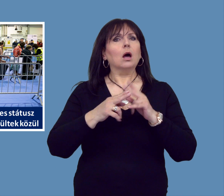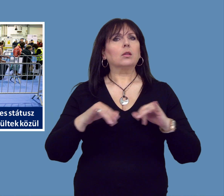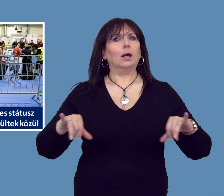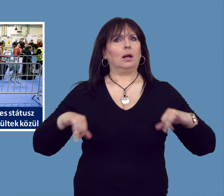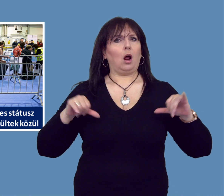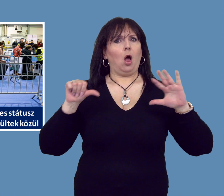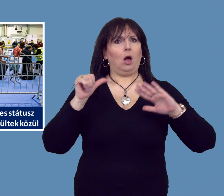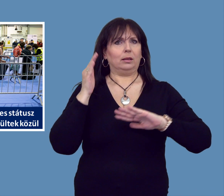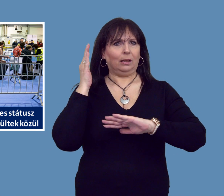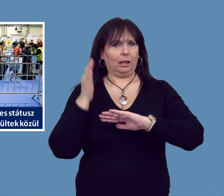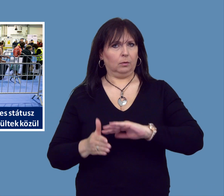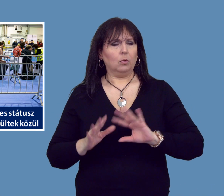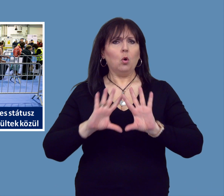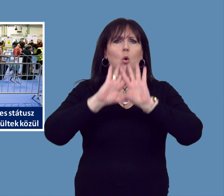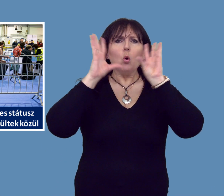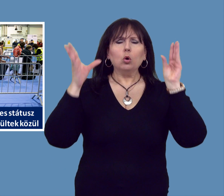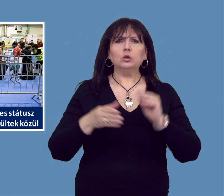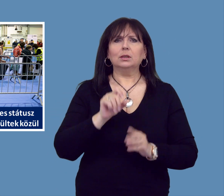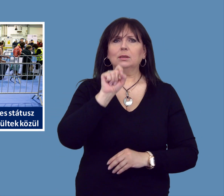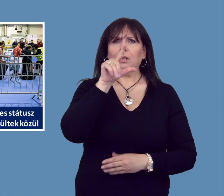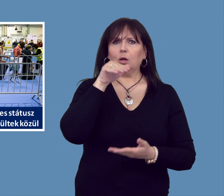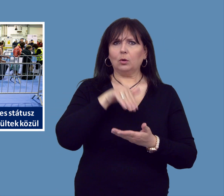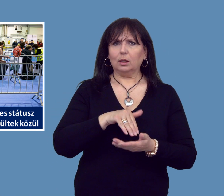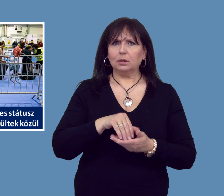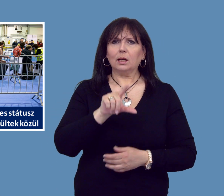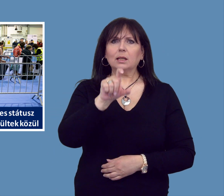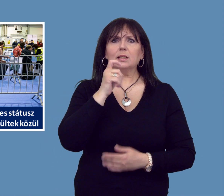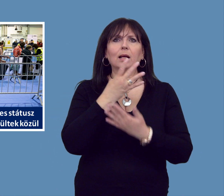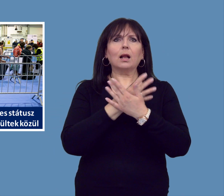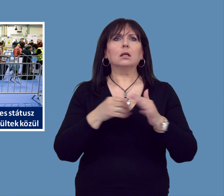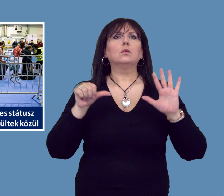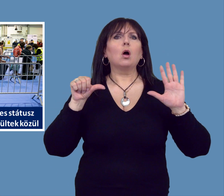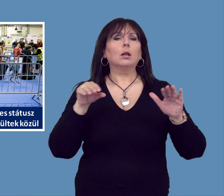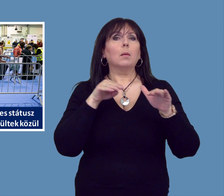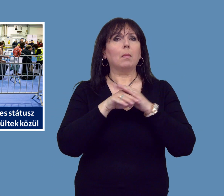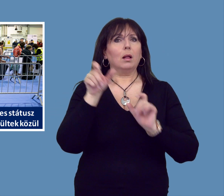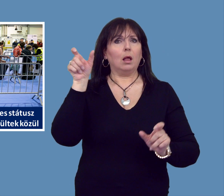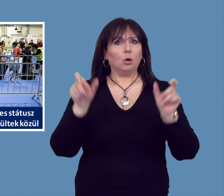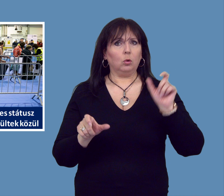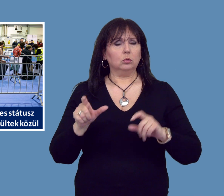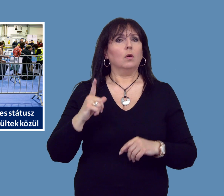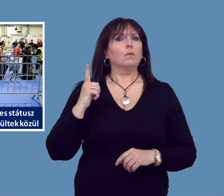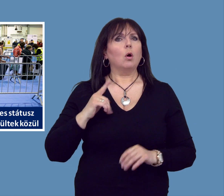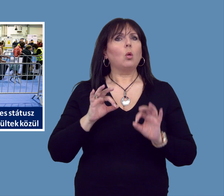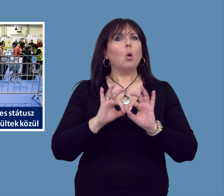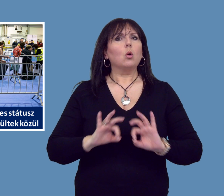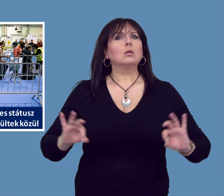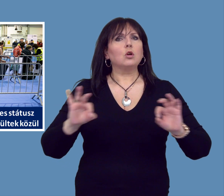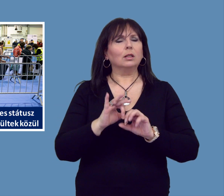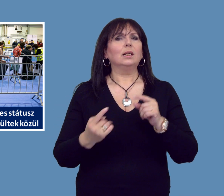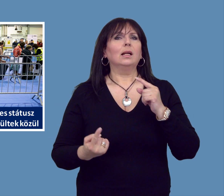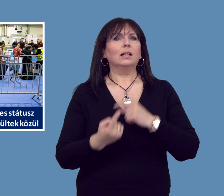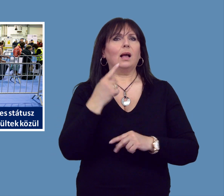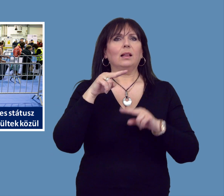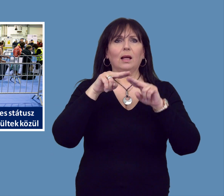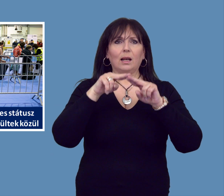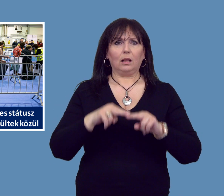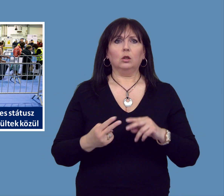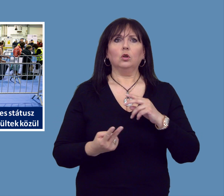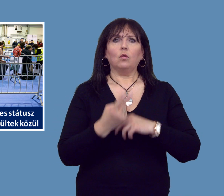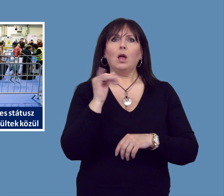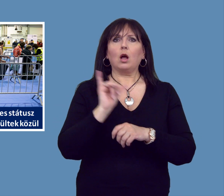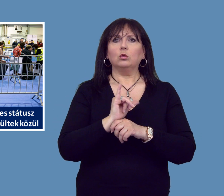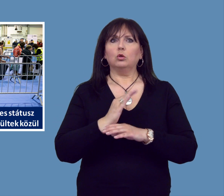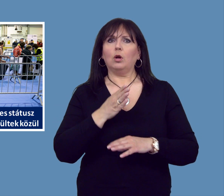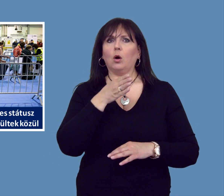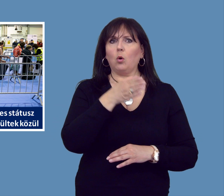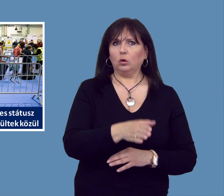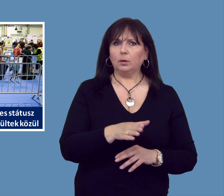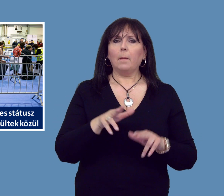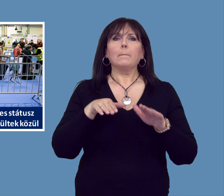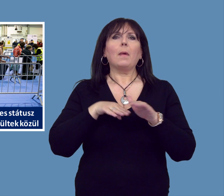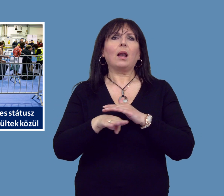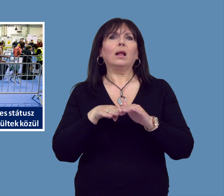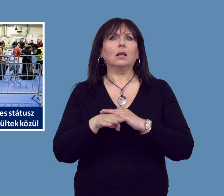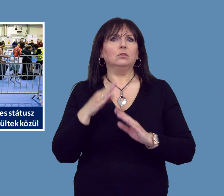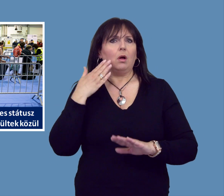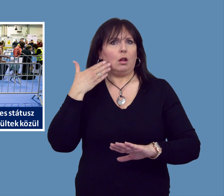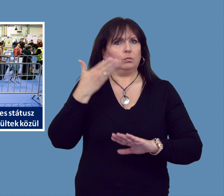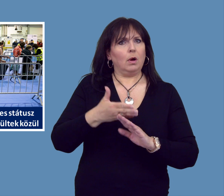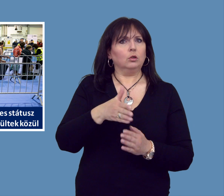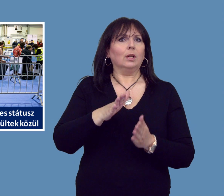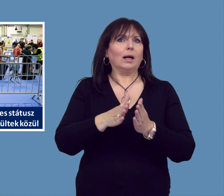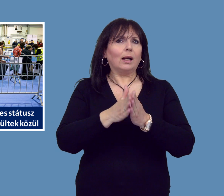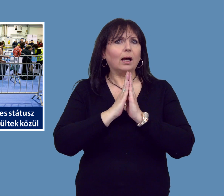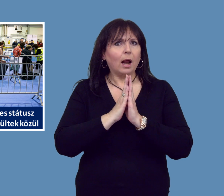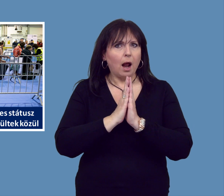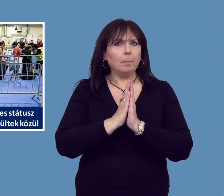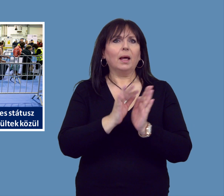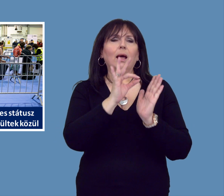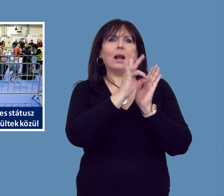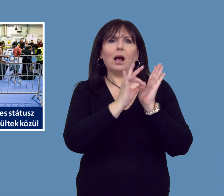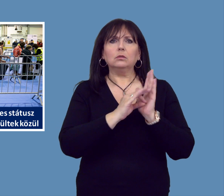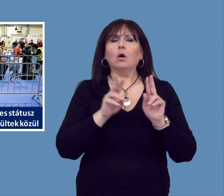szerda reggel 6 óráig 12 296 menedékeskénti elismerés iránti kérelmet regisztrált az Országos Idegenrendészeti Főigazgatóság.